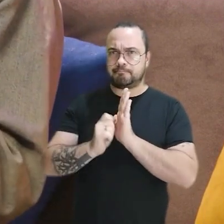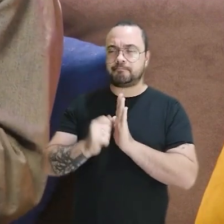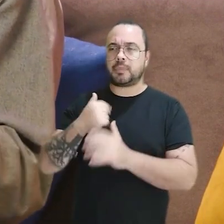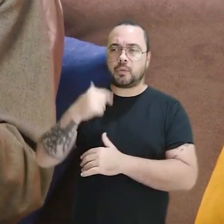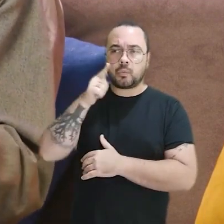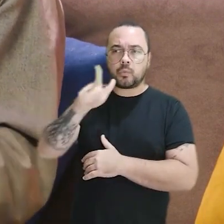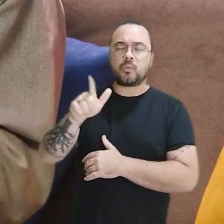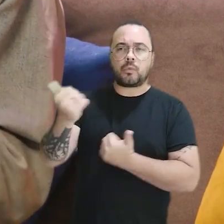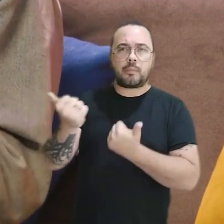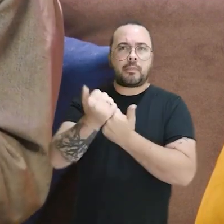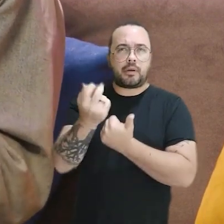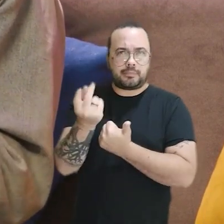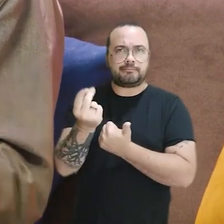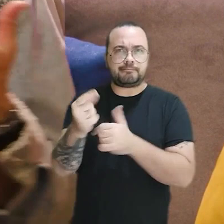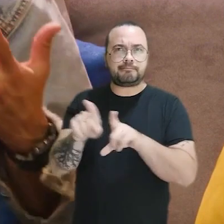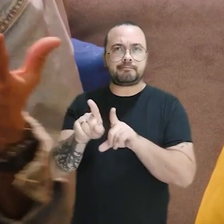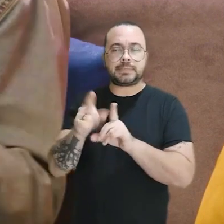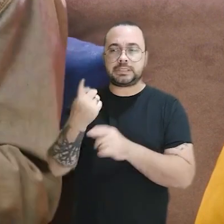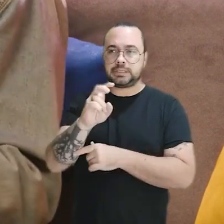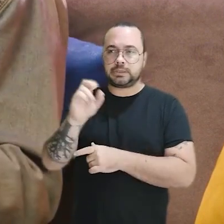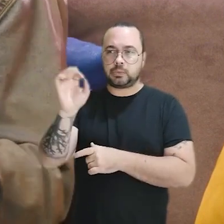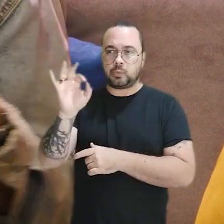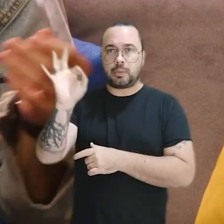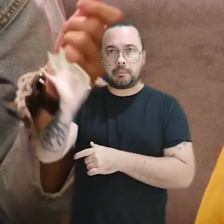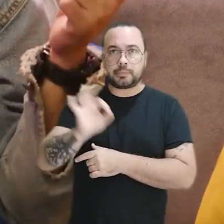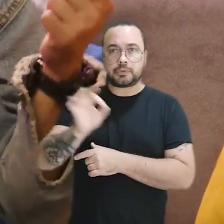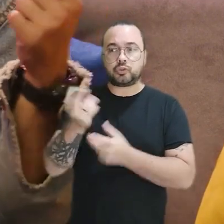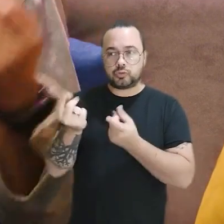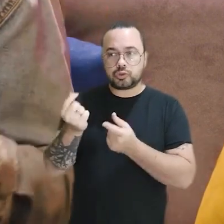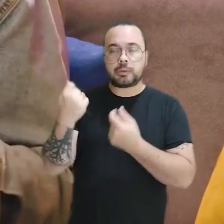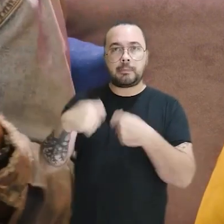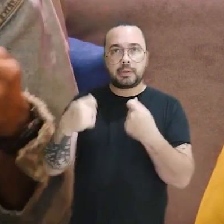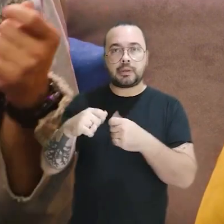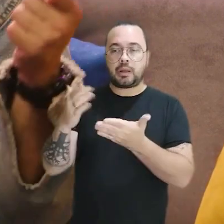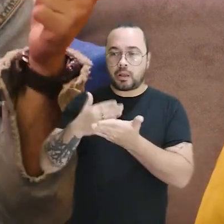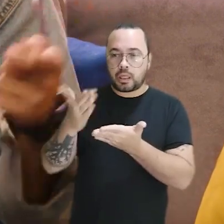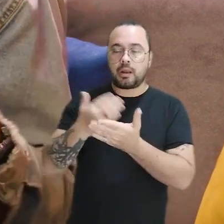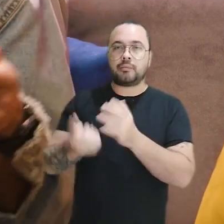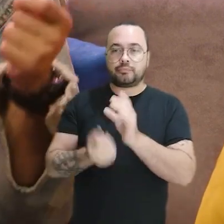consegui 150 por cento da grana que a gente precisava, consegui produzir o livro, eu consegui produzir brinquedos,